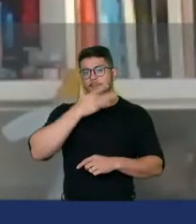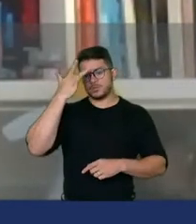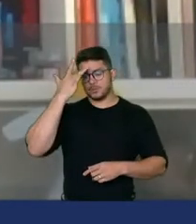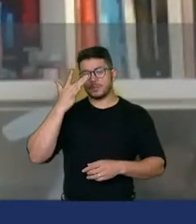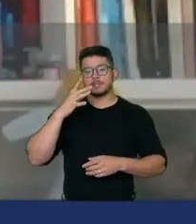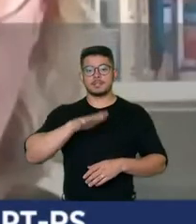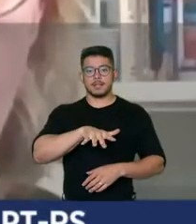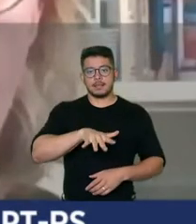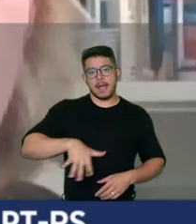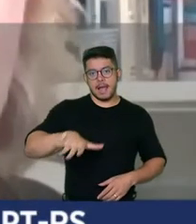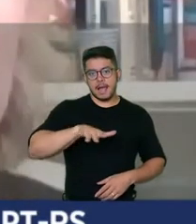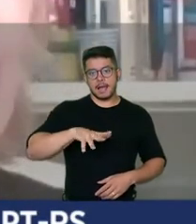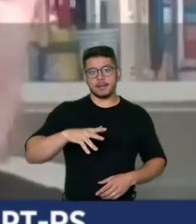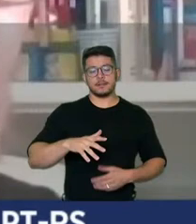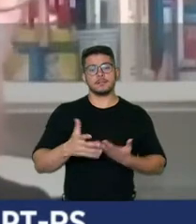QUE CONSTRÓI NO COTIDIANO AS AÇÕES CULTURAIS, EU QUERO